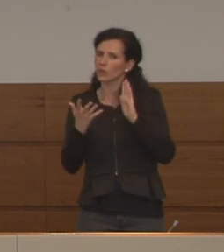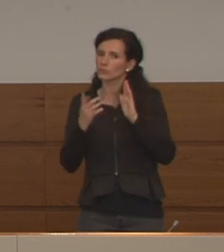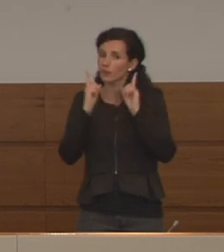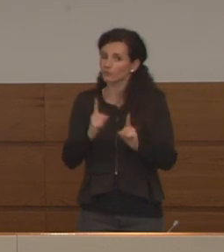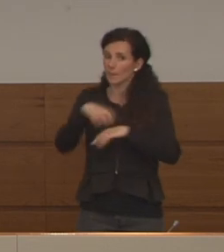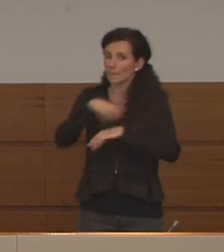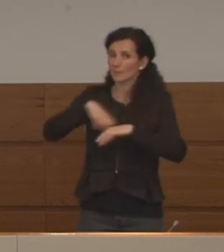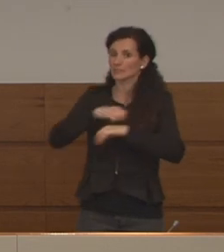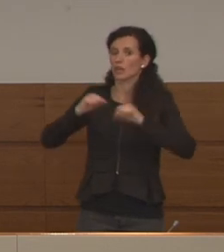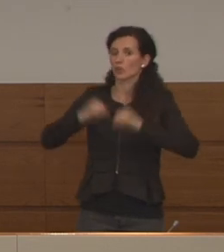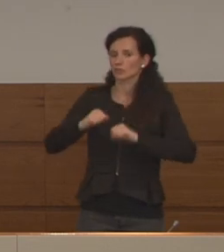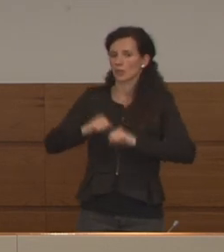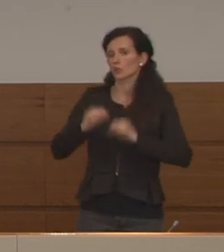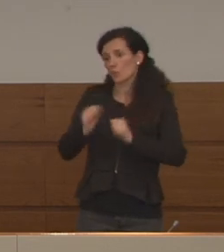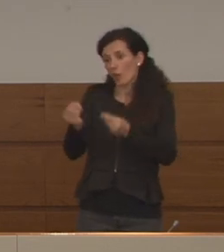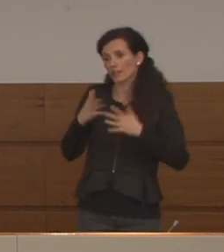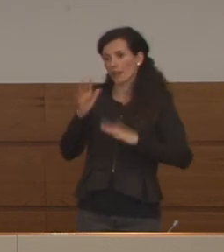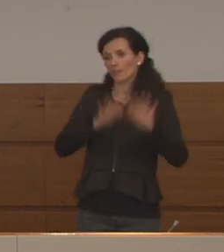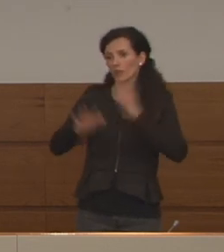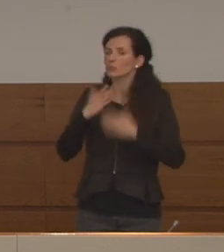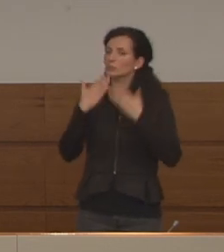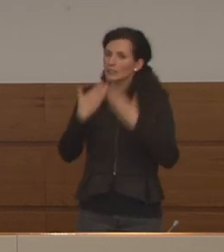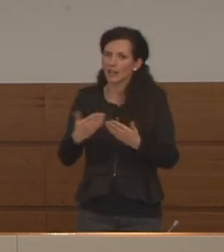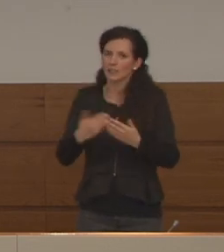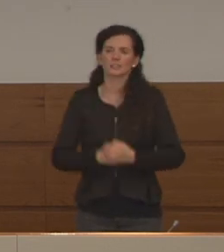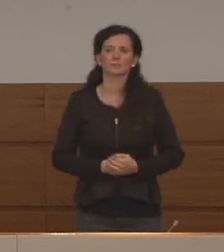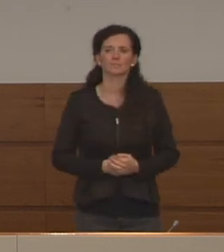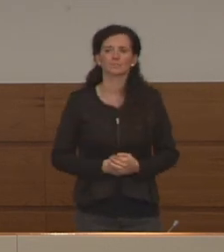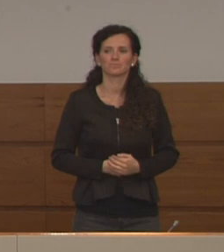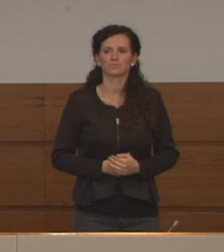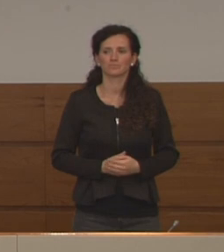ragguaglio al riguardo. Grazie mille.